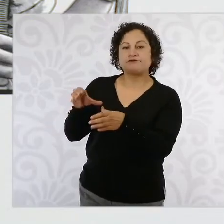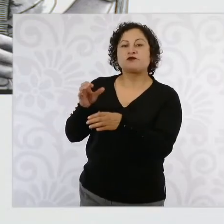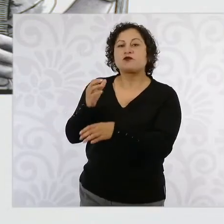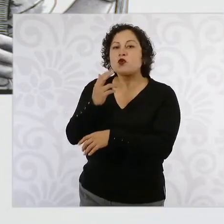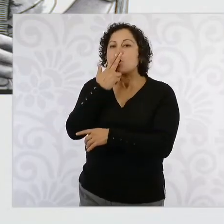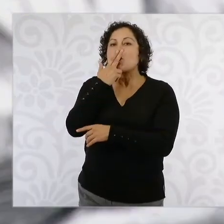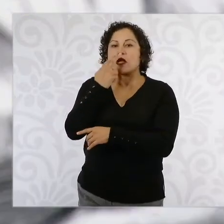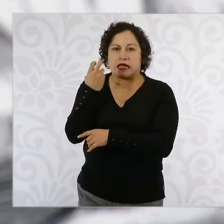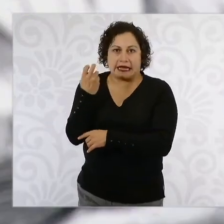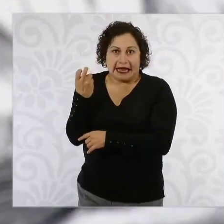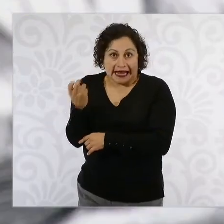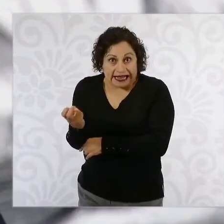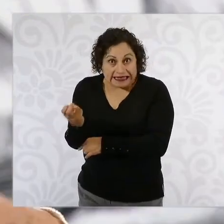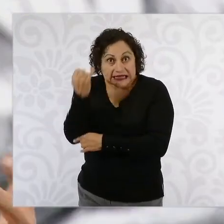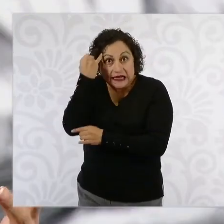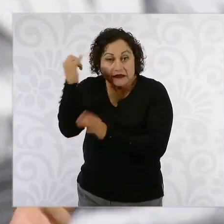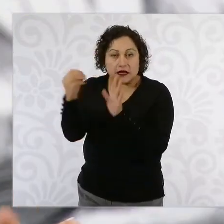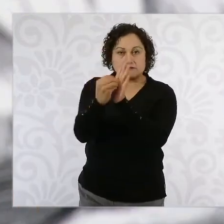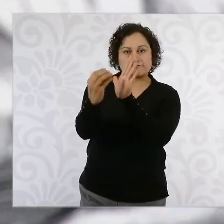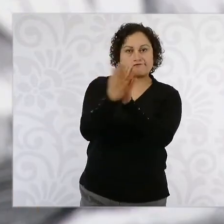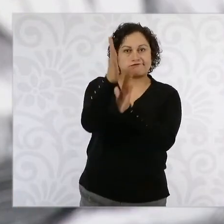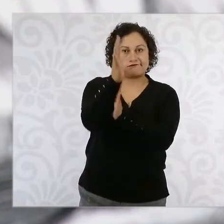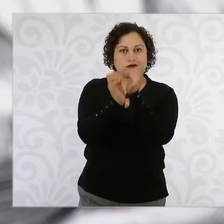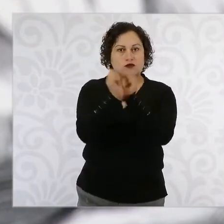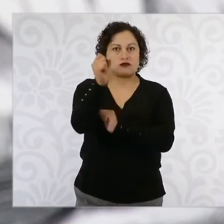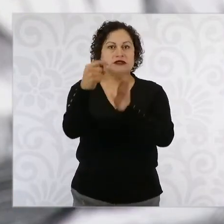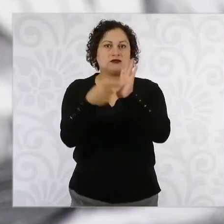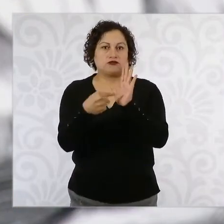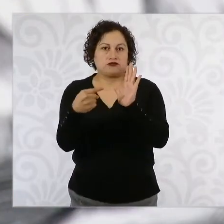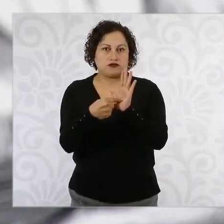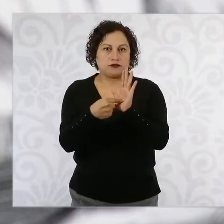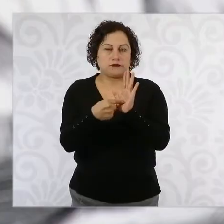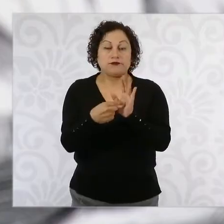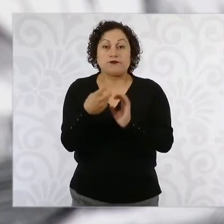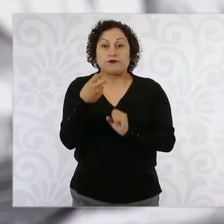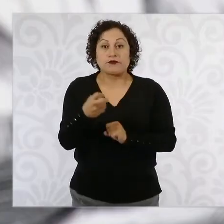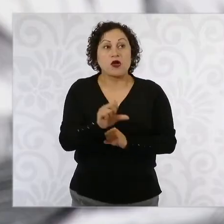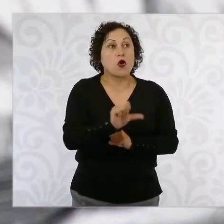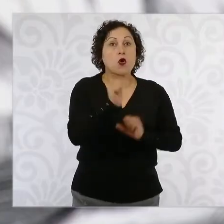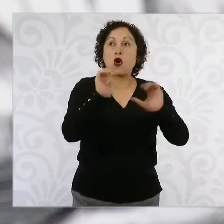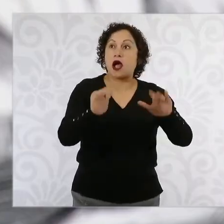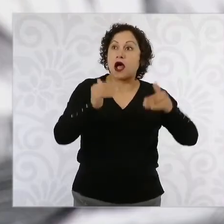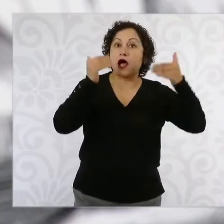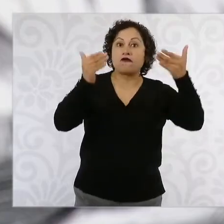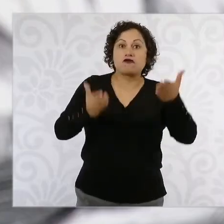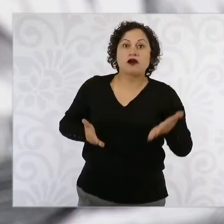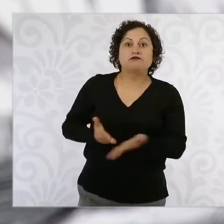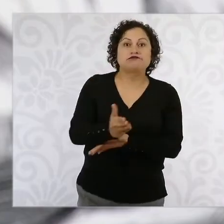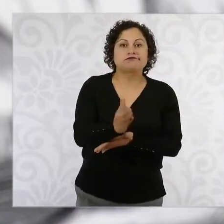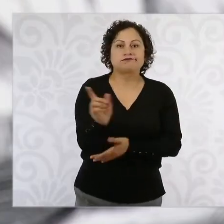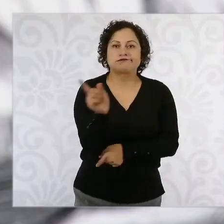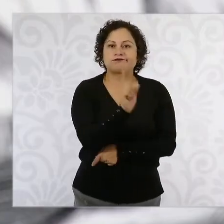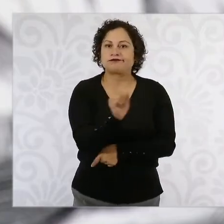en la Constitución y nadie puede intervenir sobre eso Porque ese es un derecho y una obligación de